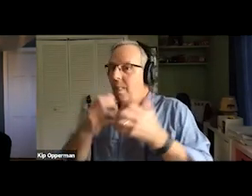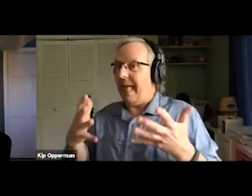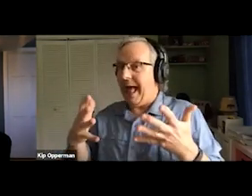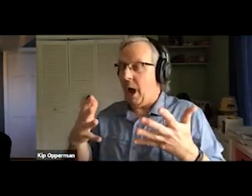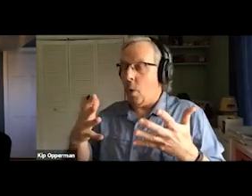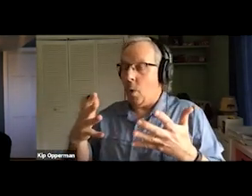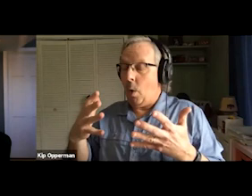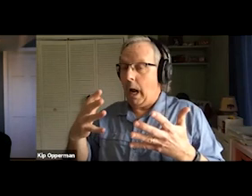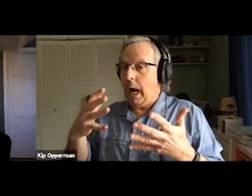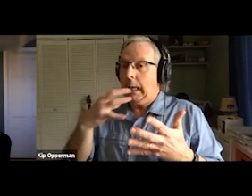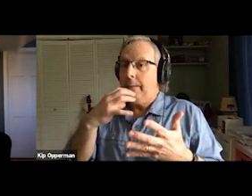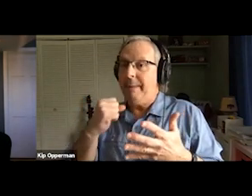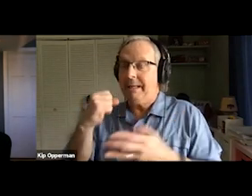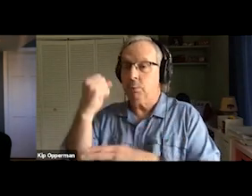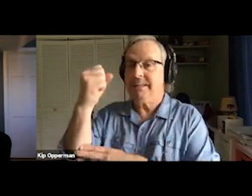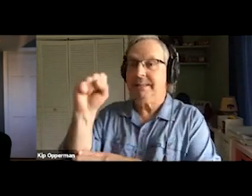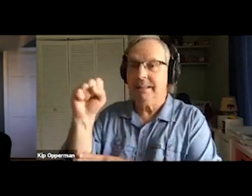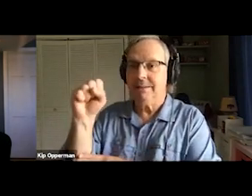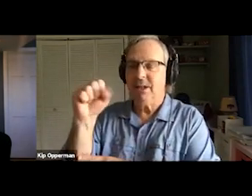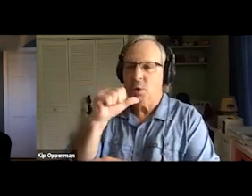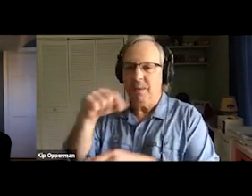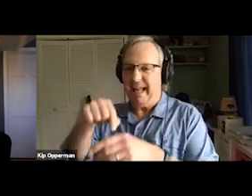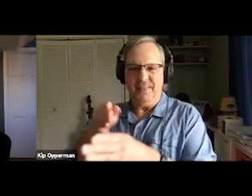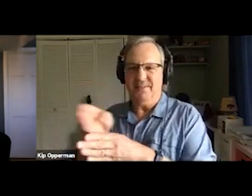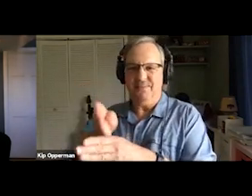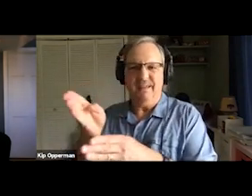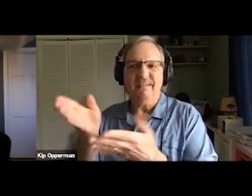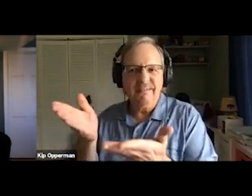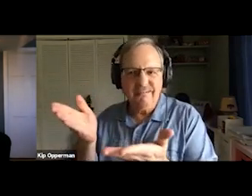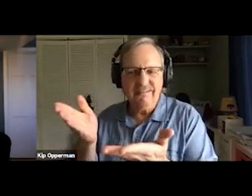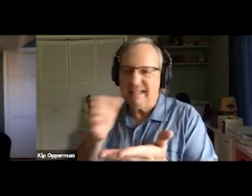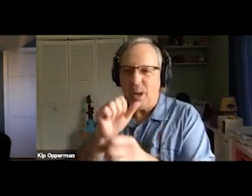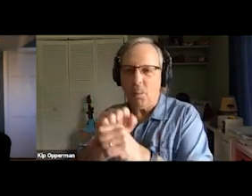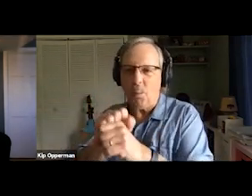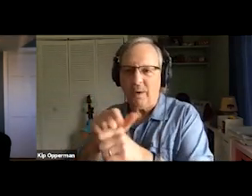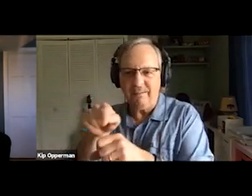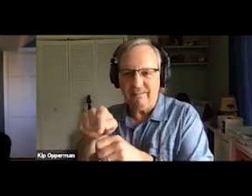probablemente no estarían en este campo para empezar, o es posible que aún no se preocupe.